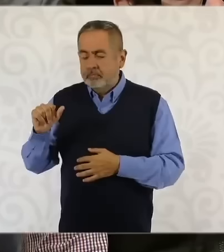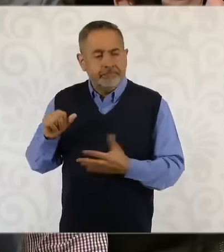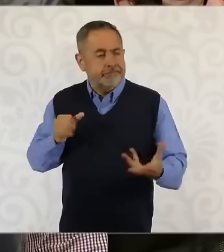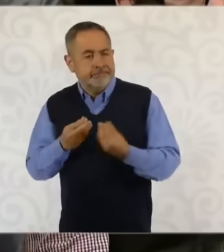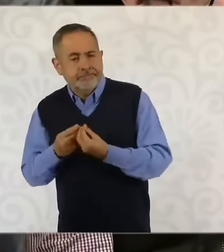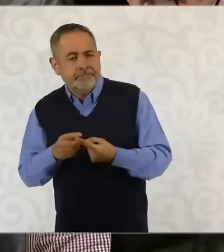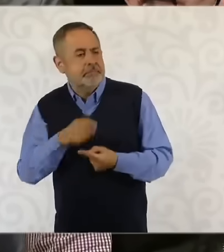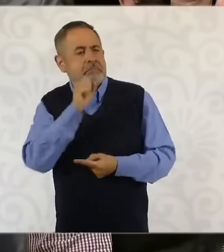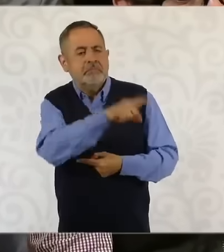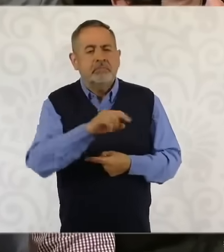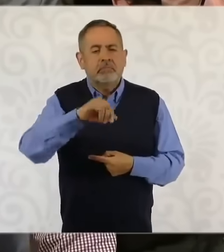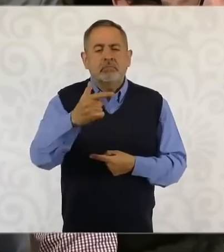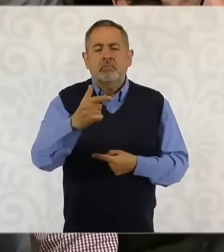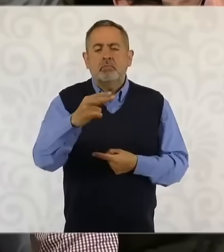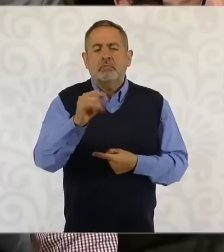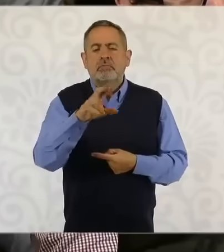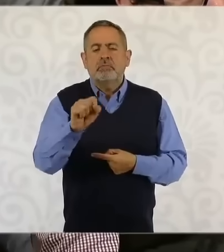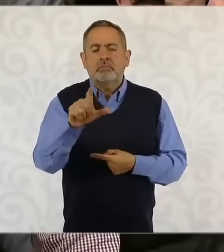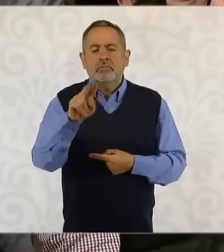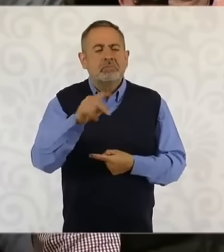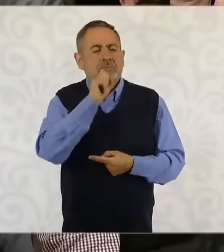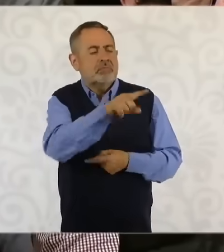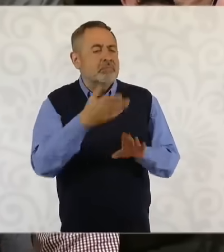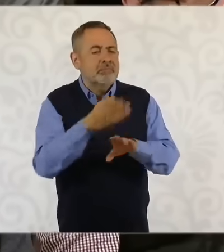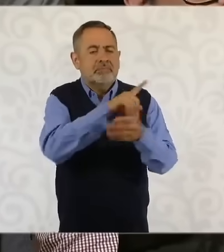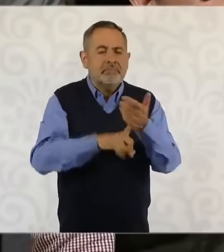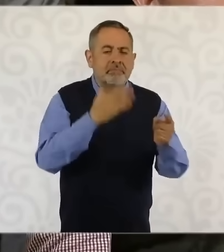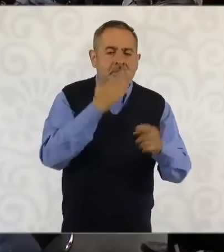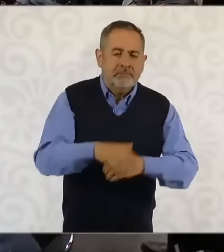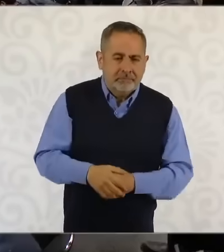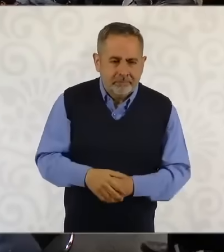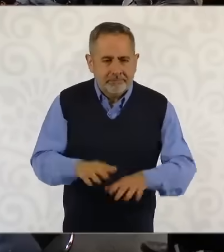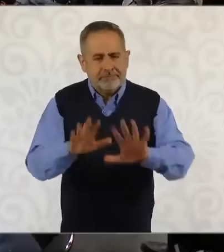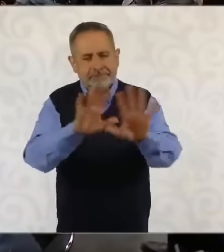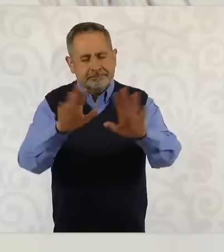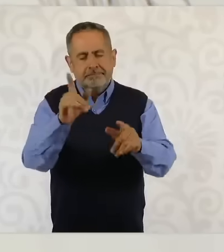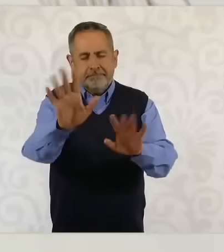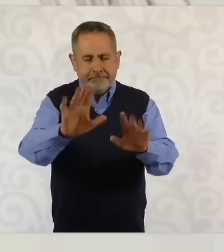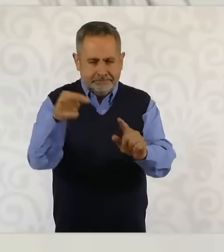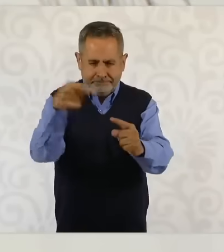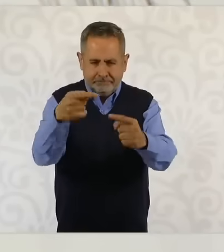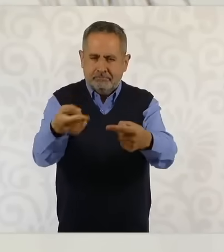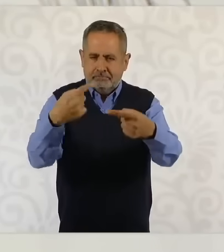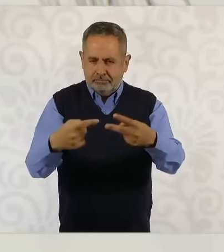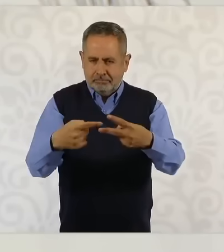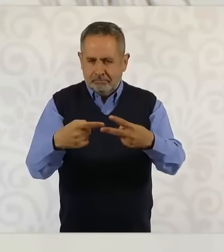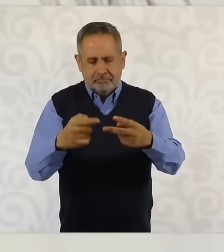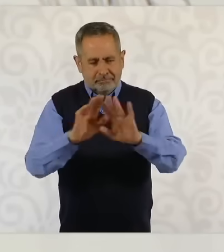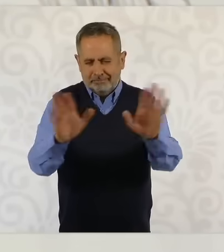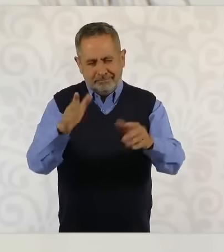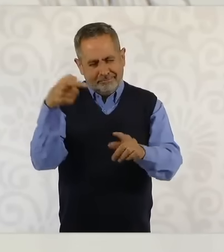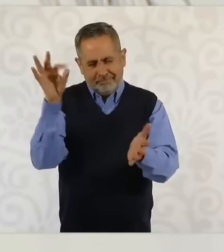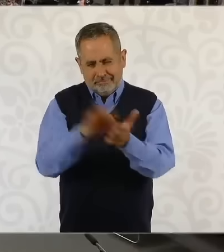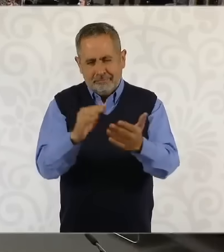viene Gutiérrez Luna en Sonora están renunciado vamos a lo que sigue reina para Bueno y ahí y ah